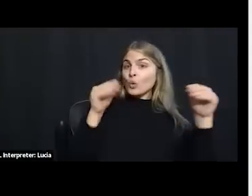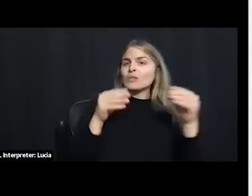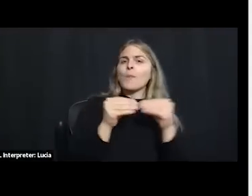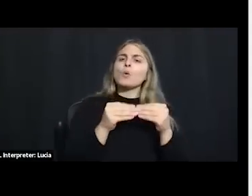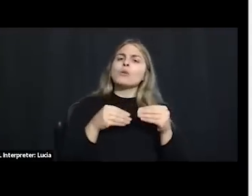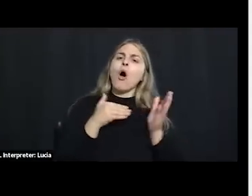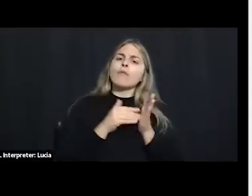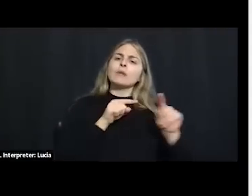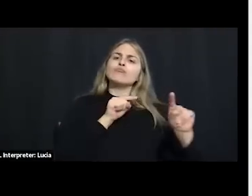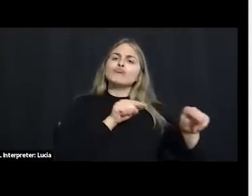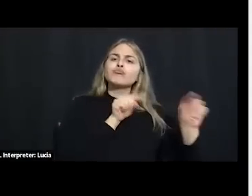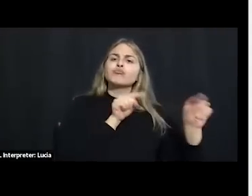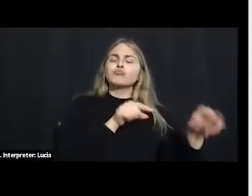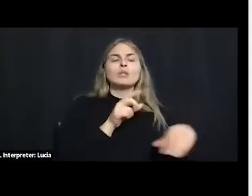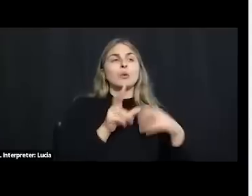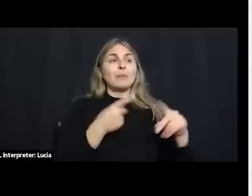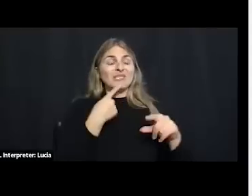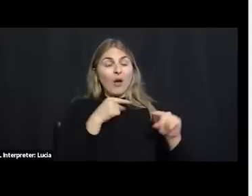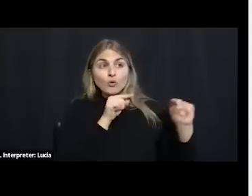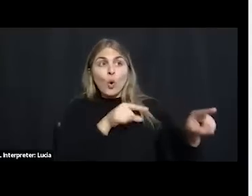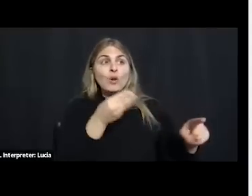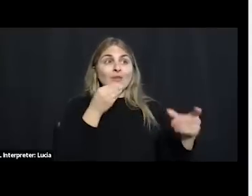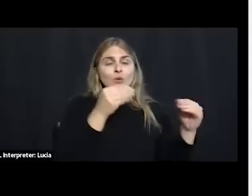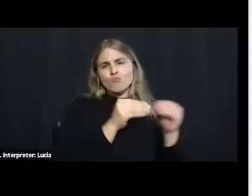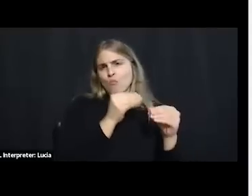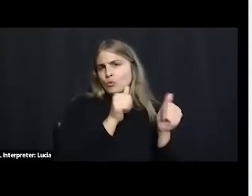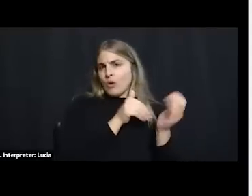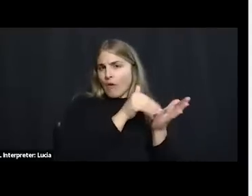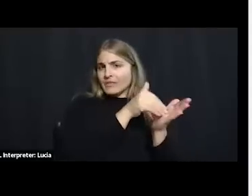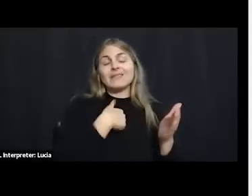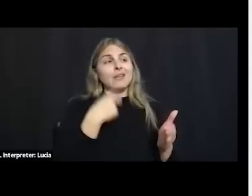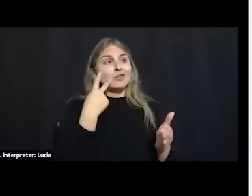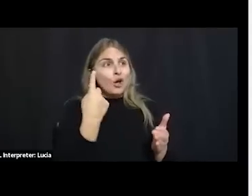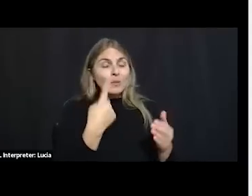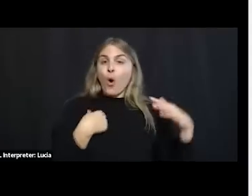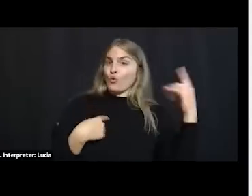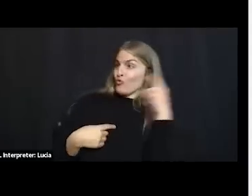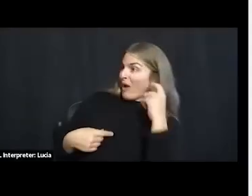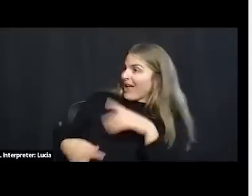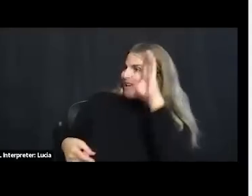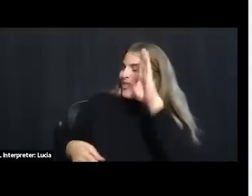La gente informó visitar tiendas de comestibles más a menudo donde veían a alguien que los reconocía o podían saludar a alguien,